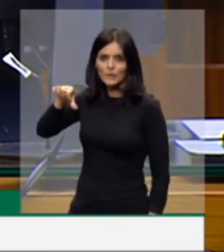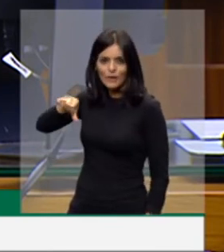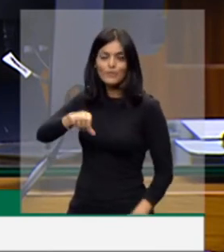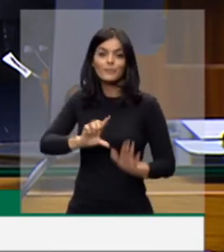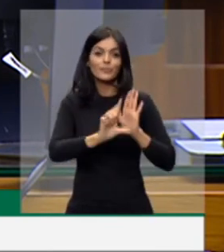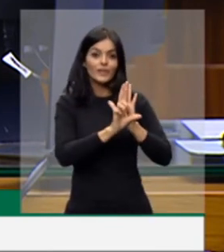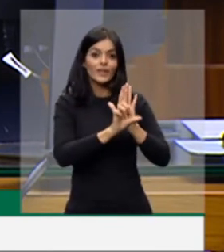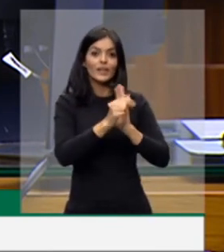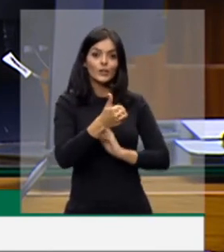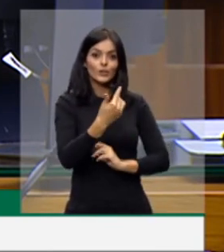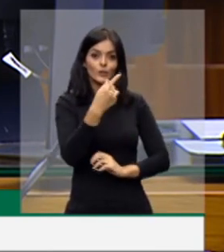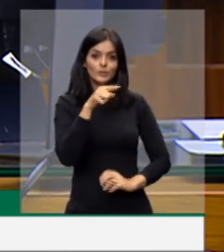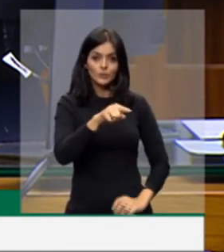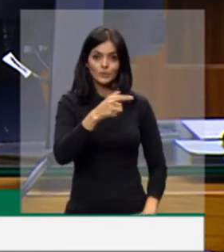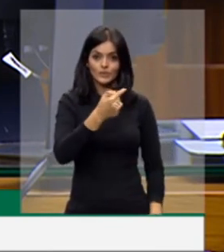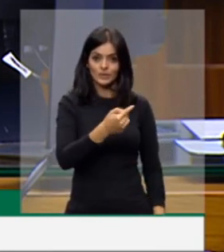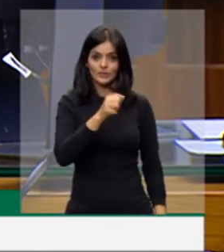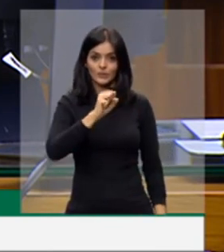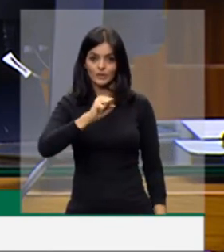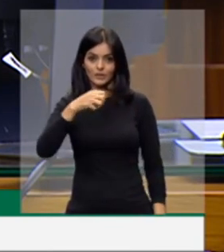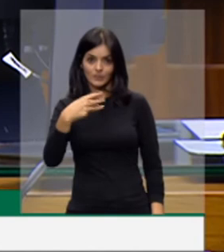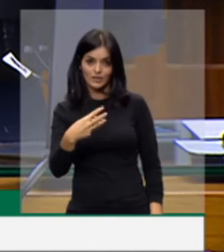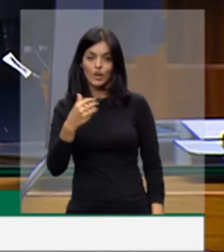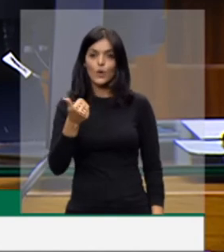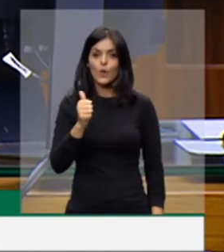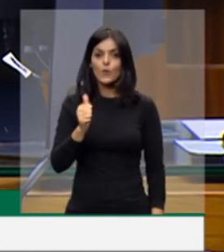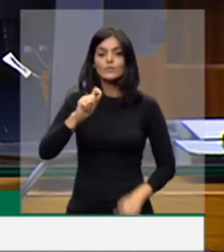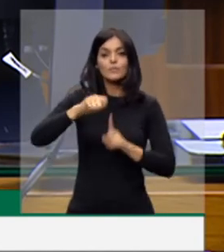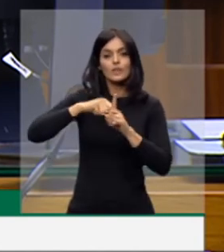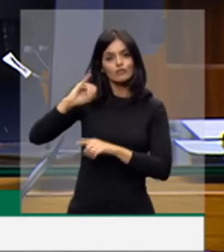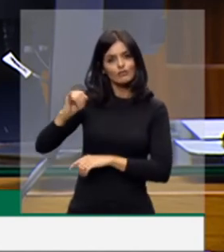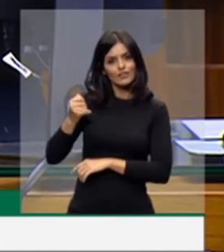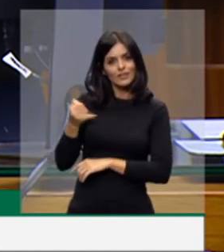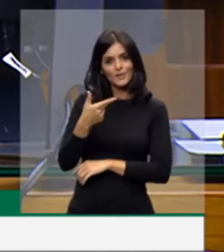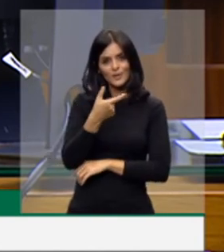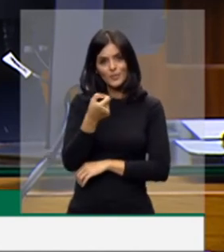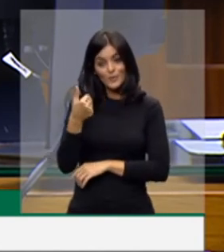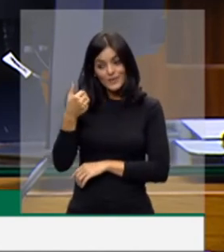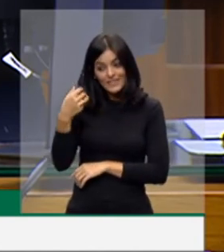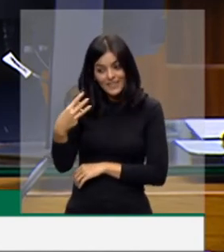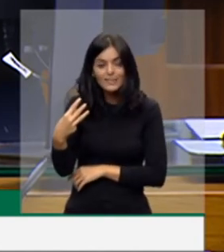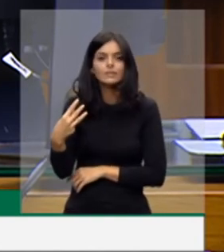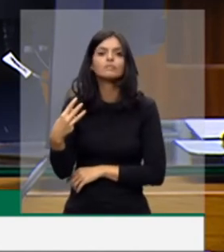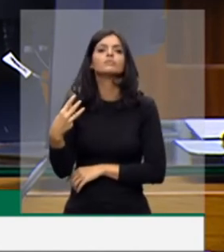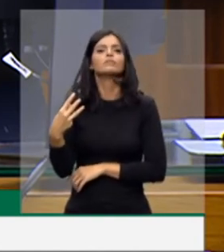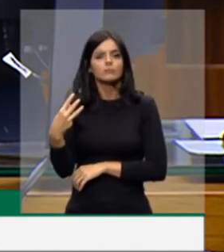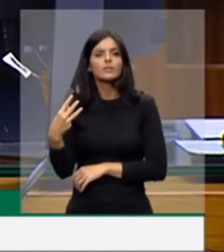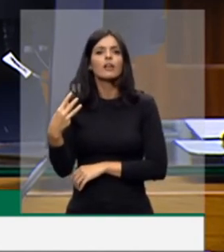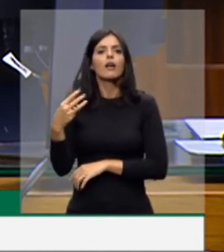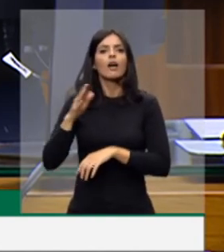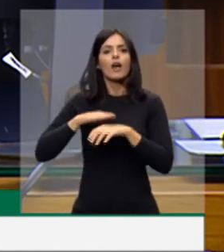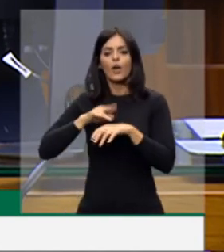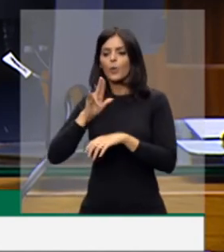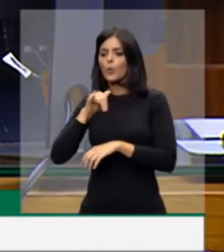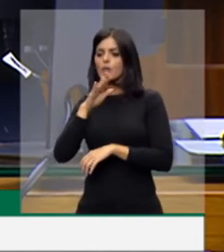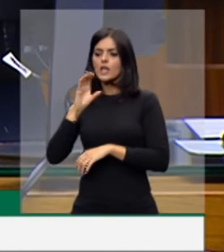ABRIL DE 2002. A LEI NÚMERO 10.848 DE 15 DE MARÇO DE 2004 A LEI NÚMERO 12.111 DE 9 DE